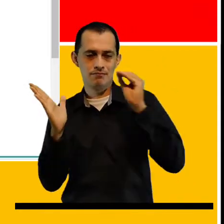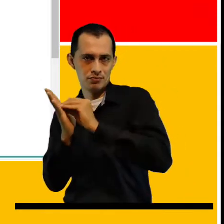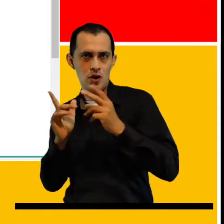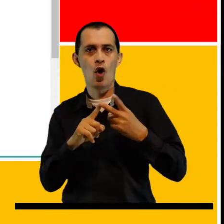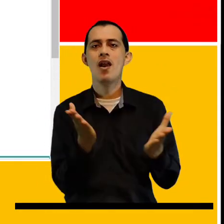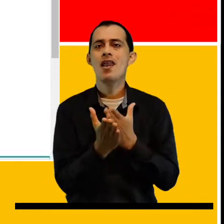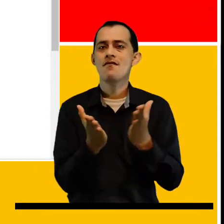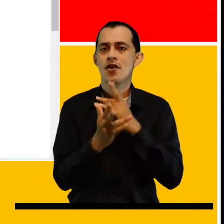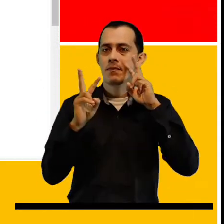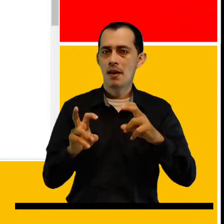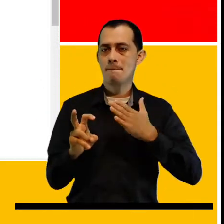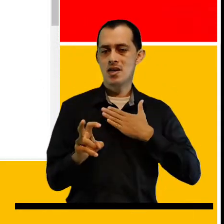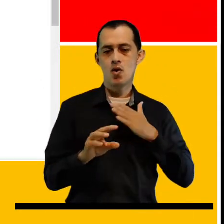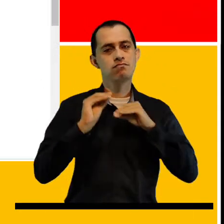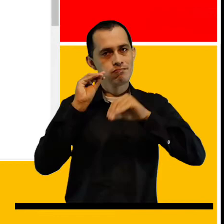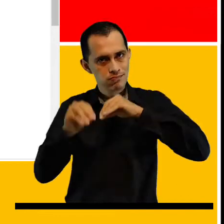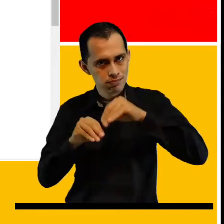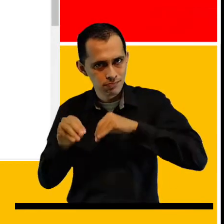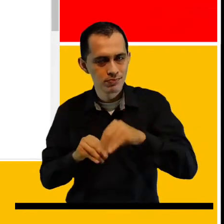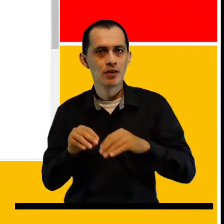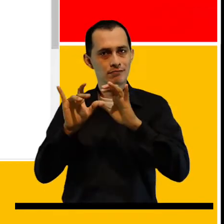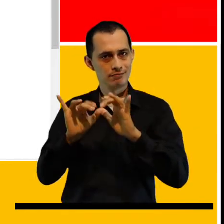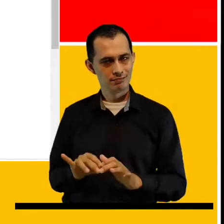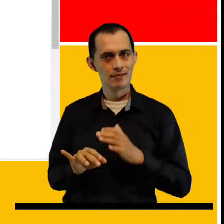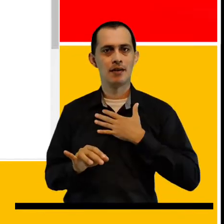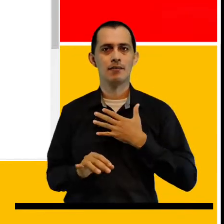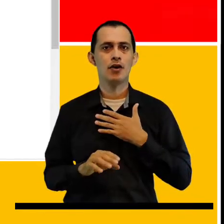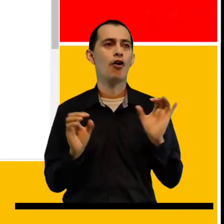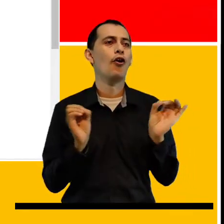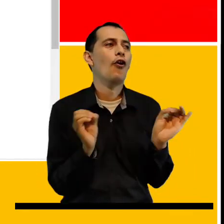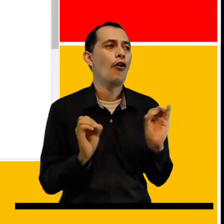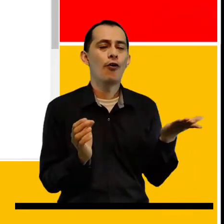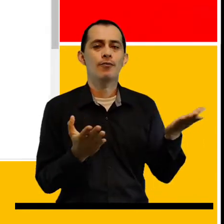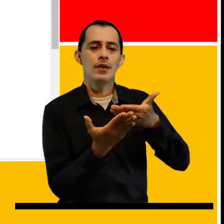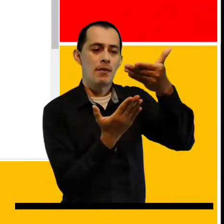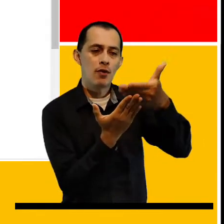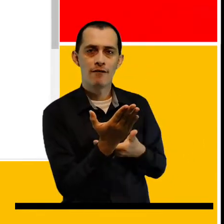tipos de producción bibliográfica como documentos de trabajo, artículos que han sido publicados